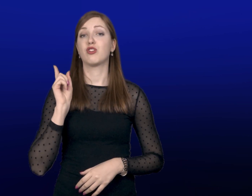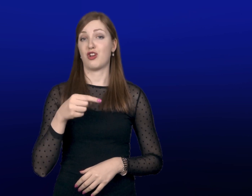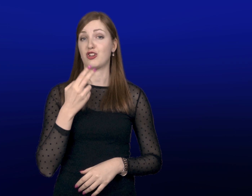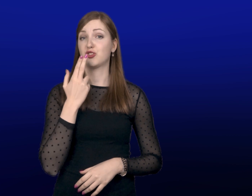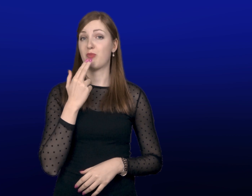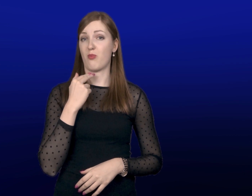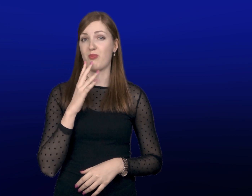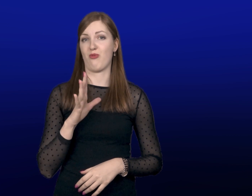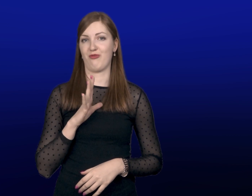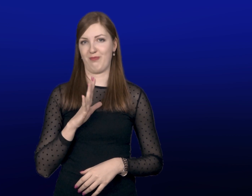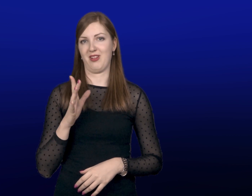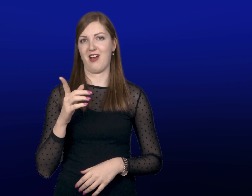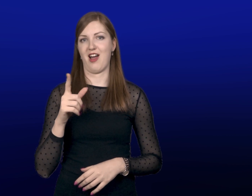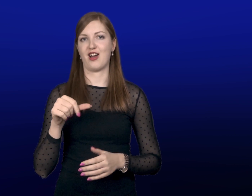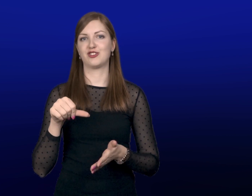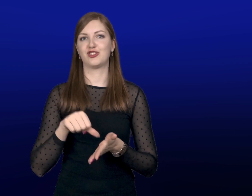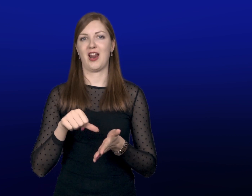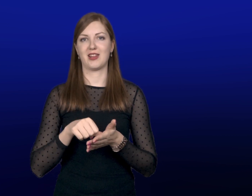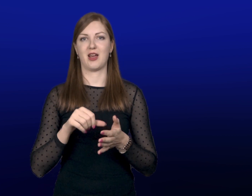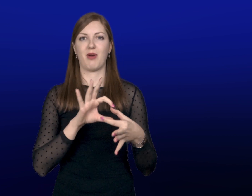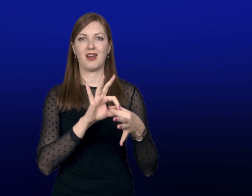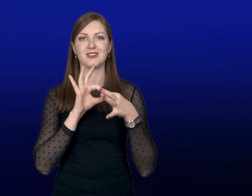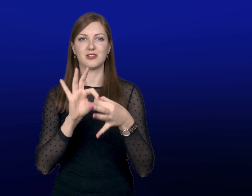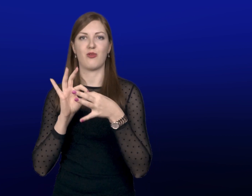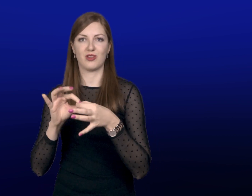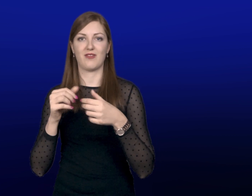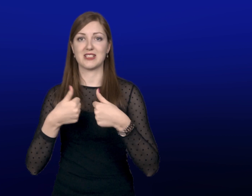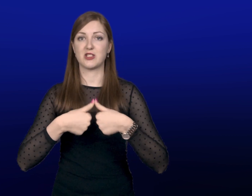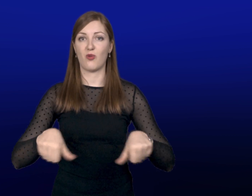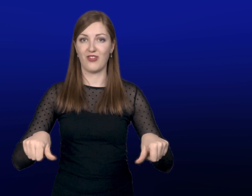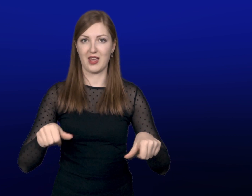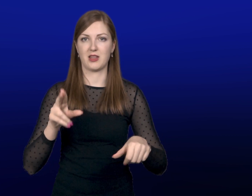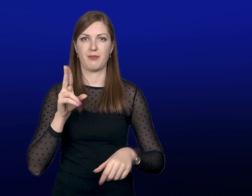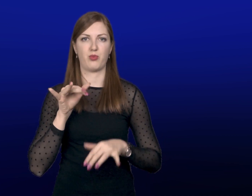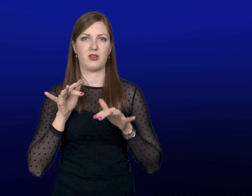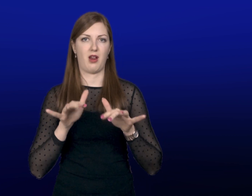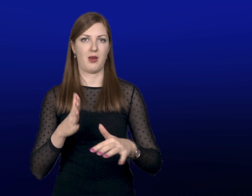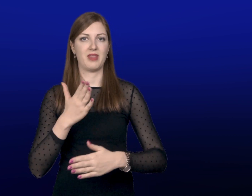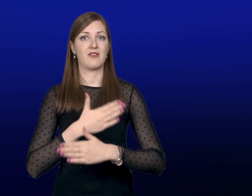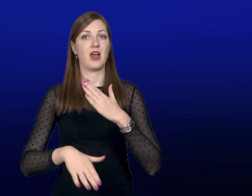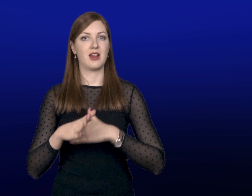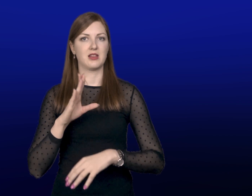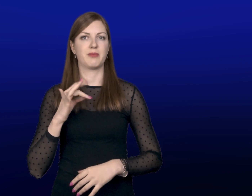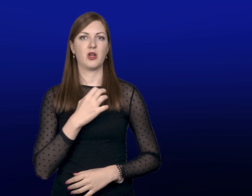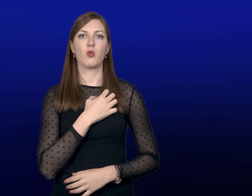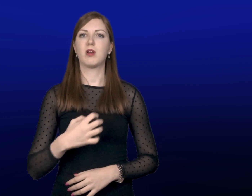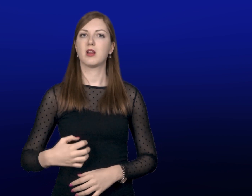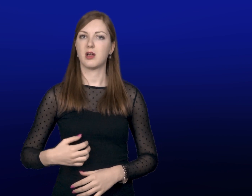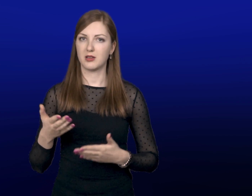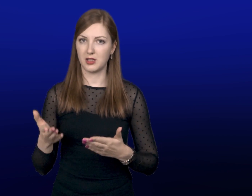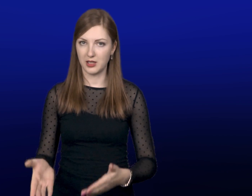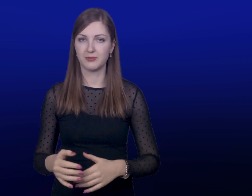являлась членом Координационного Совета по делам инвалидов при губернаторе,